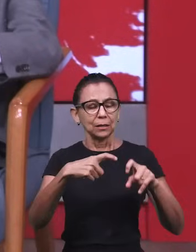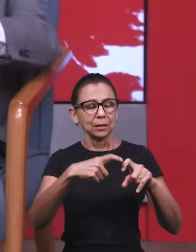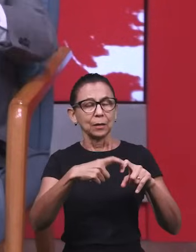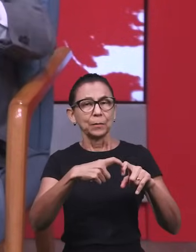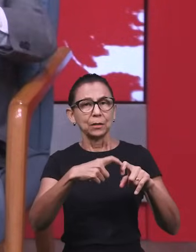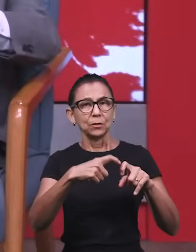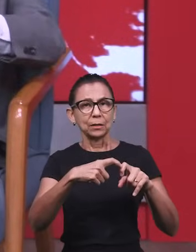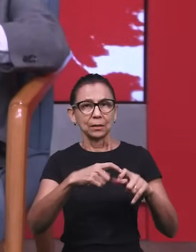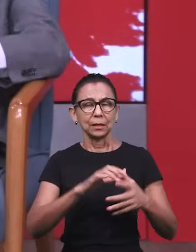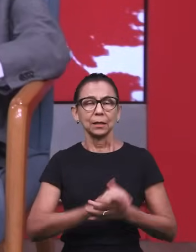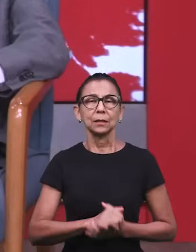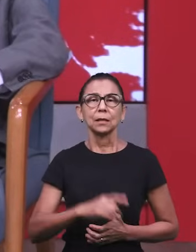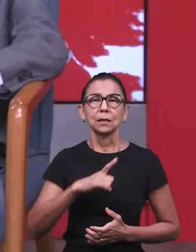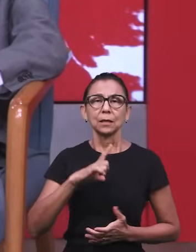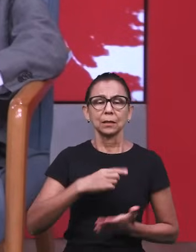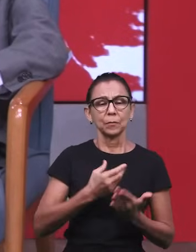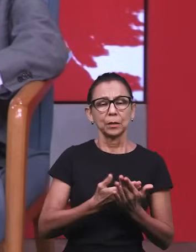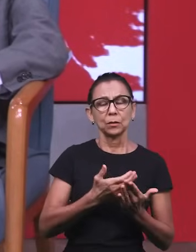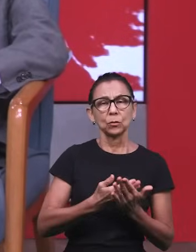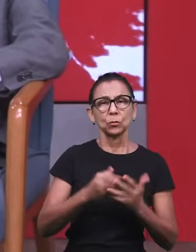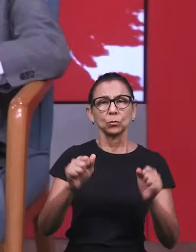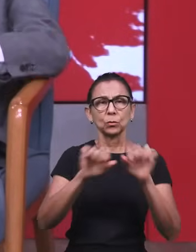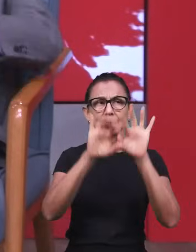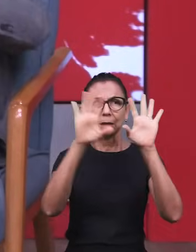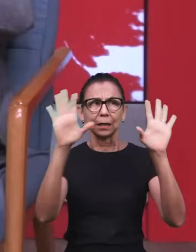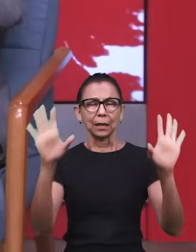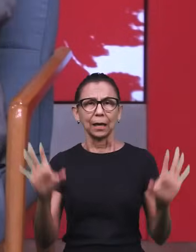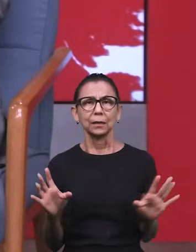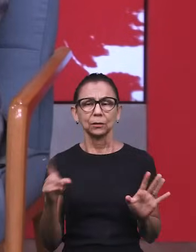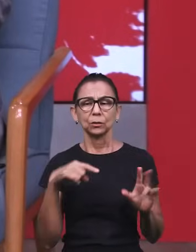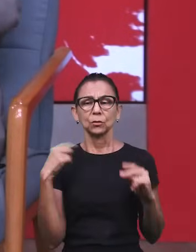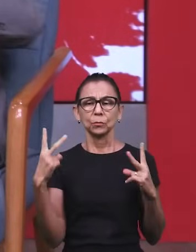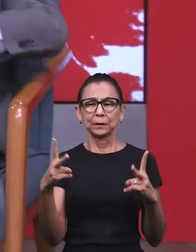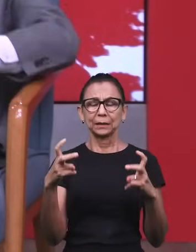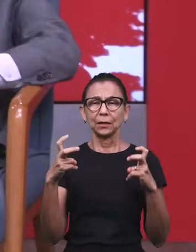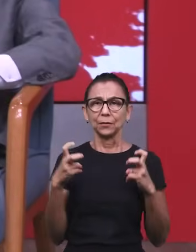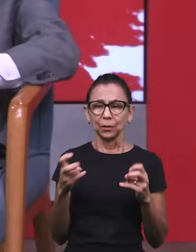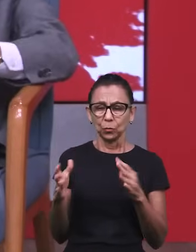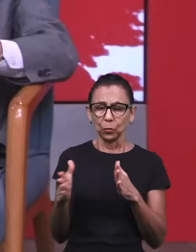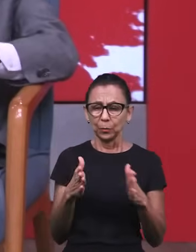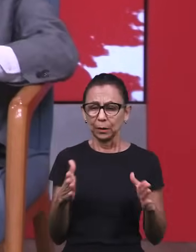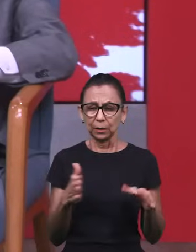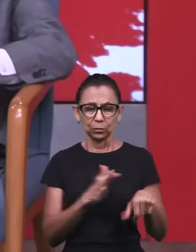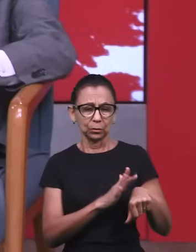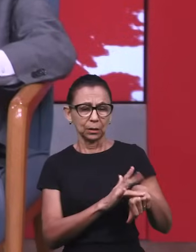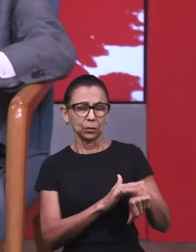você faz através de de marcadores oncológicos existe marcadores virais para você identificar cá